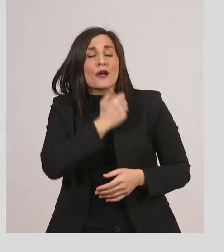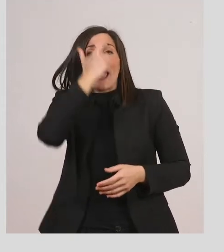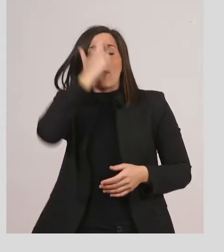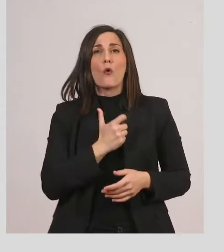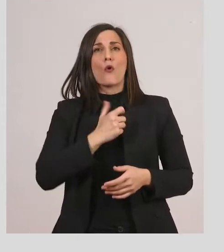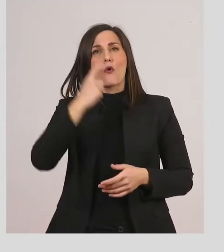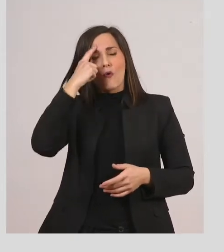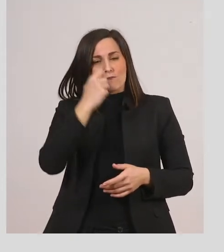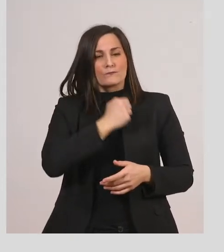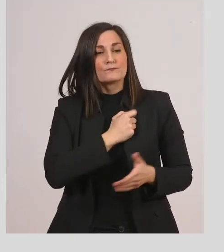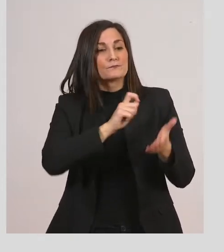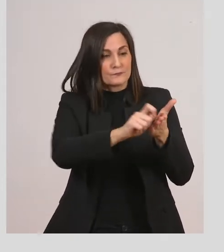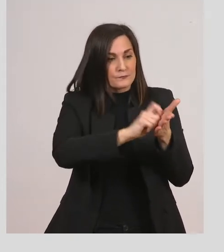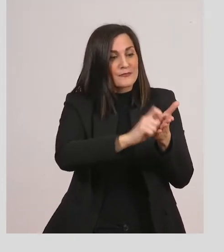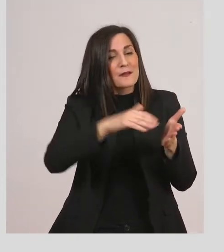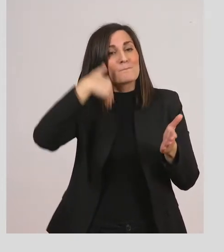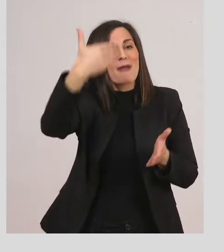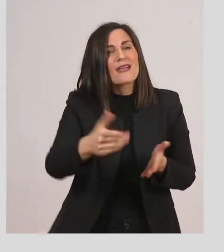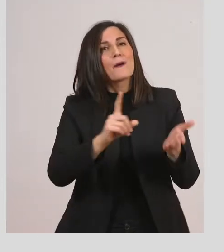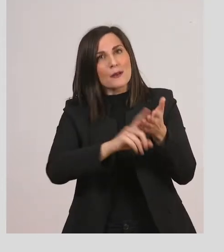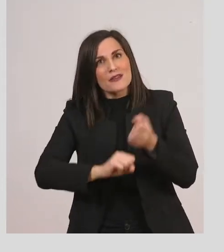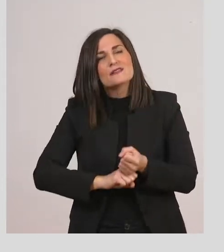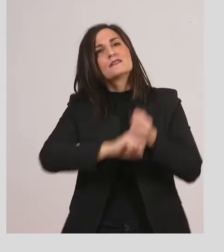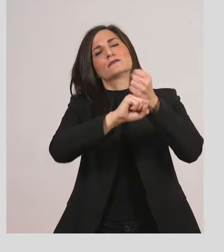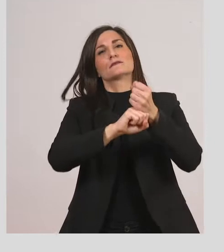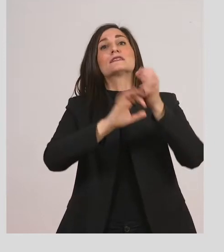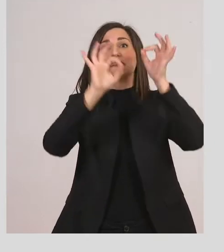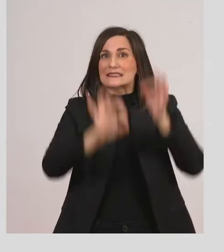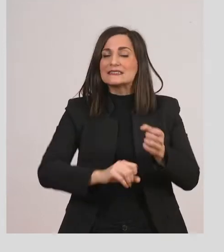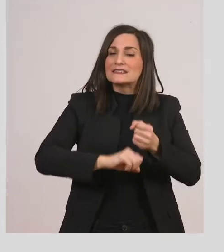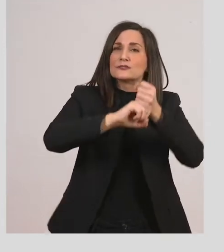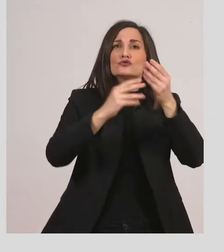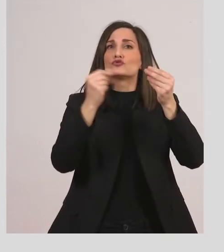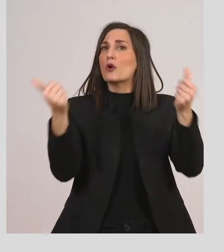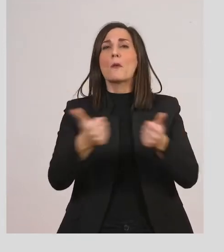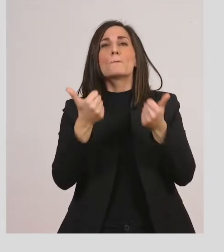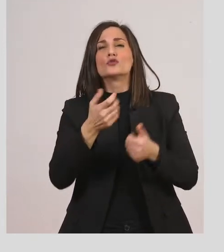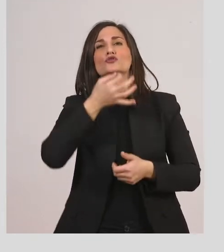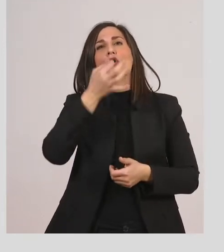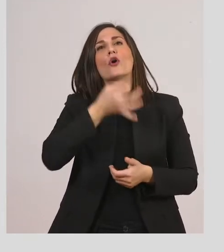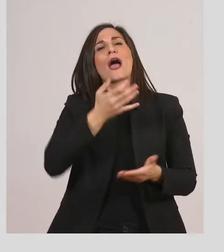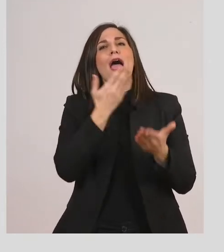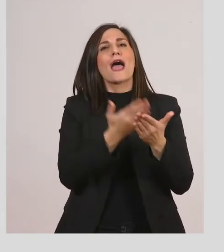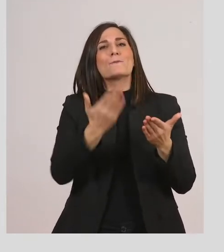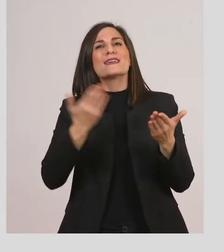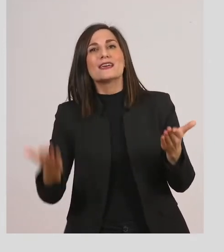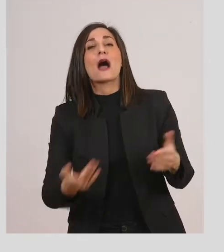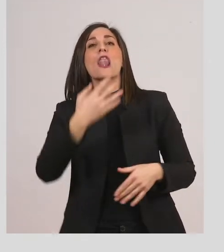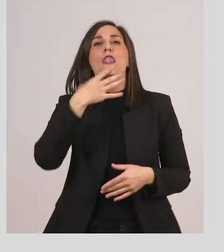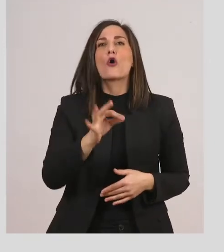Μετά πρέπει να την υποστηρίξω. Εκεί ακριβώς μπαίνει το επιχείρημα. Δηλαδή πιστεύω αυτό διότι. Ή πιστεύω αυτό διότι κάτι άλλο.